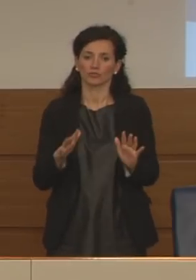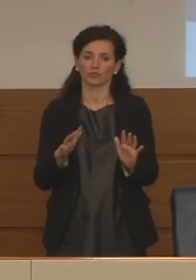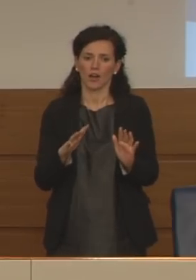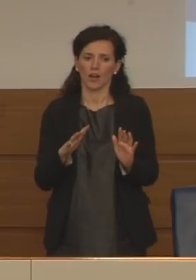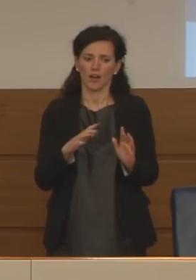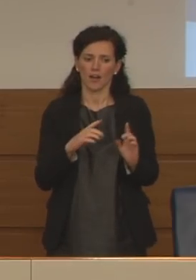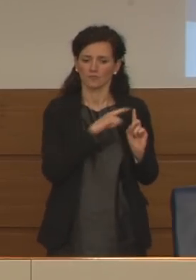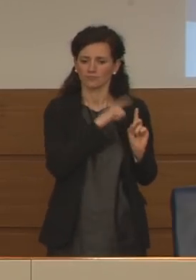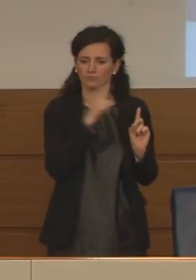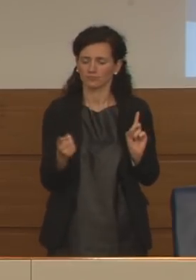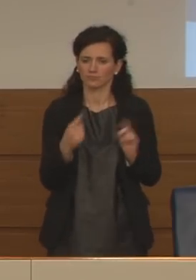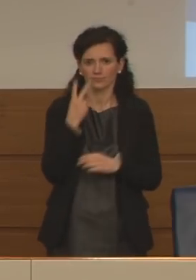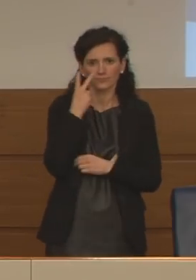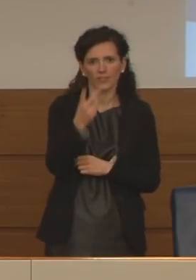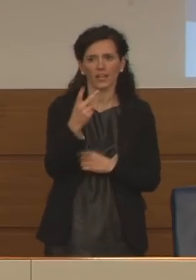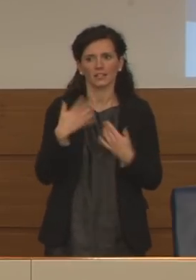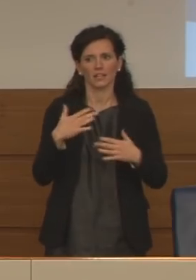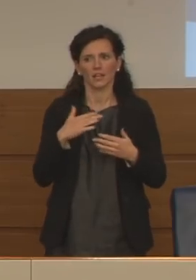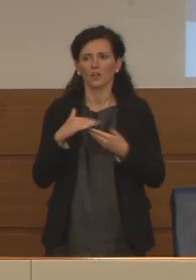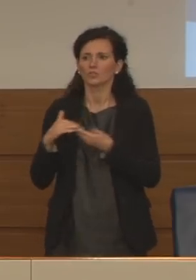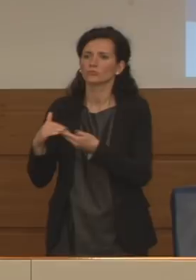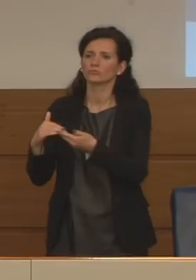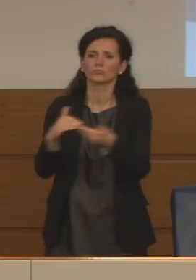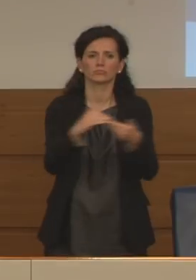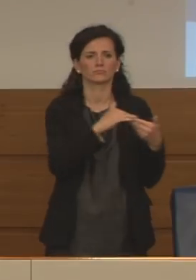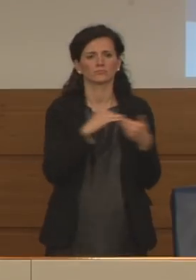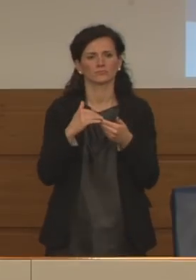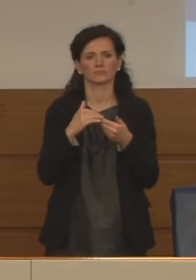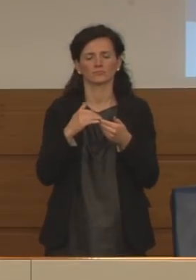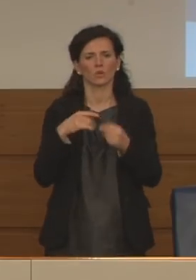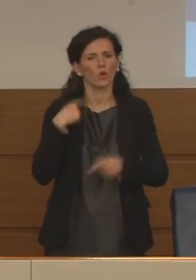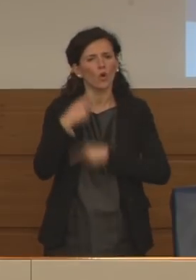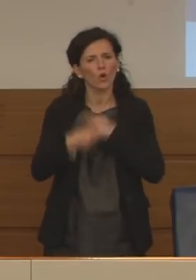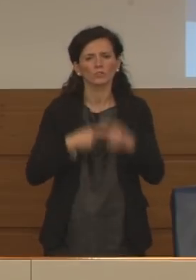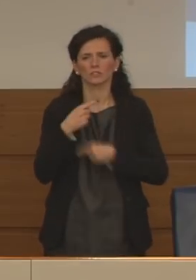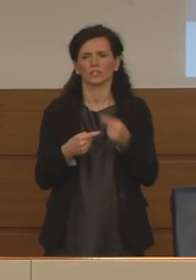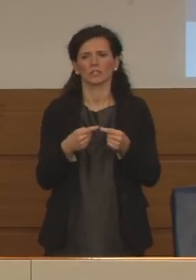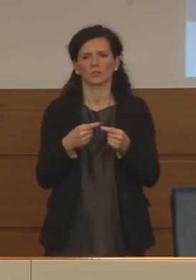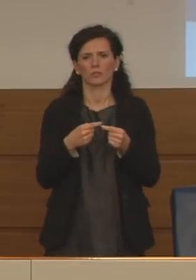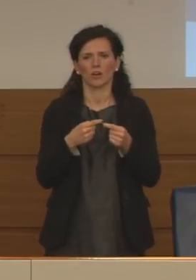solidarietà continua tra i diversi territori. C'è un'Italia